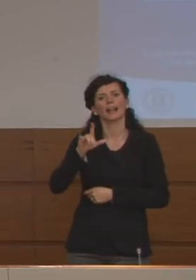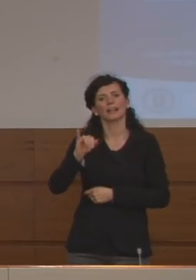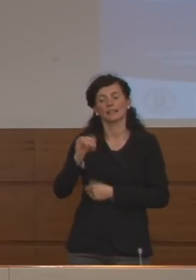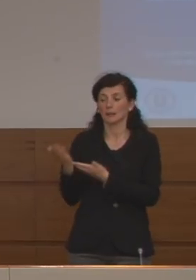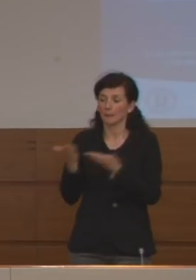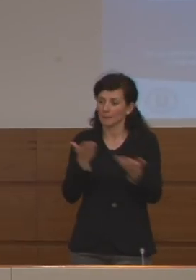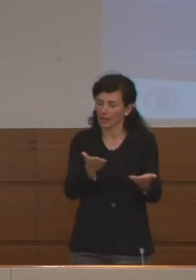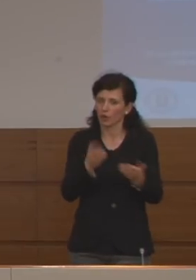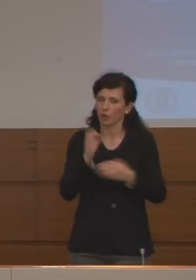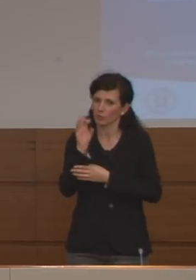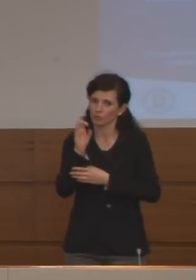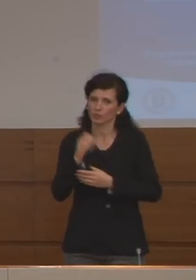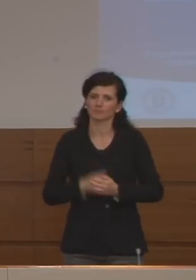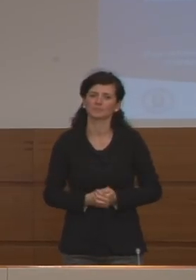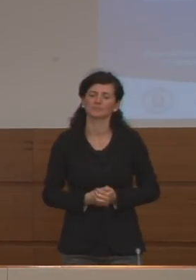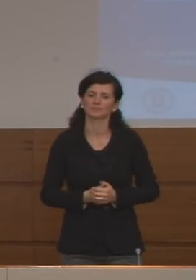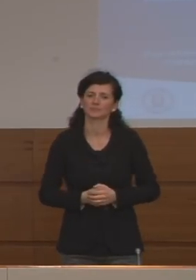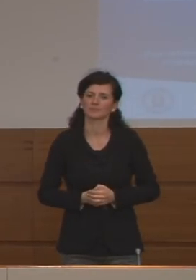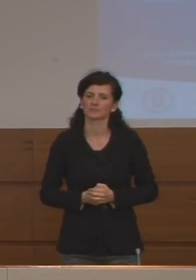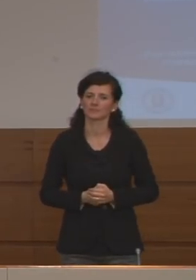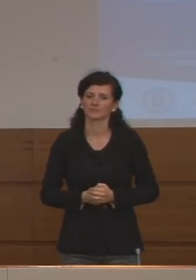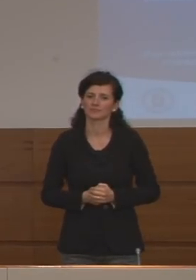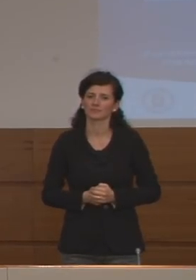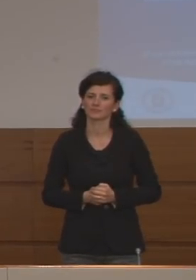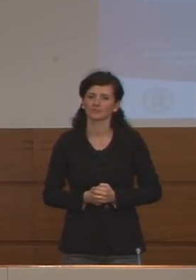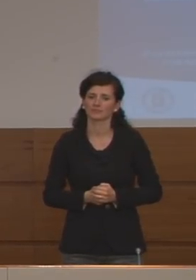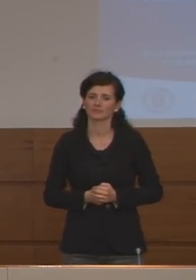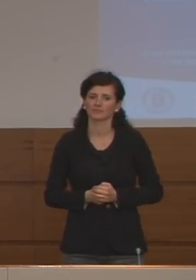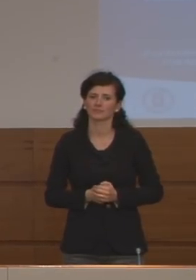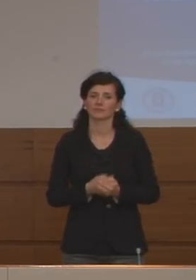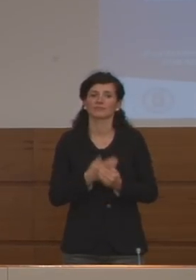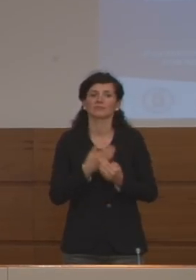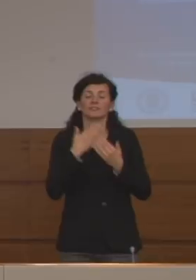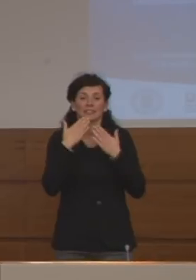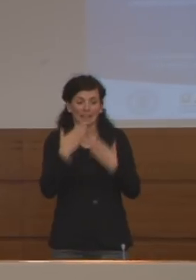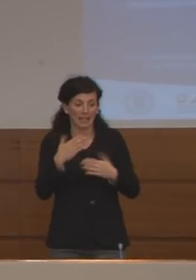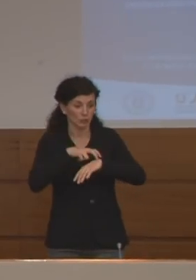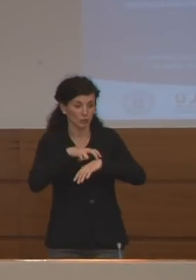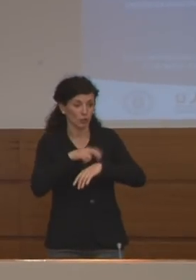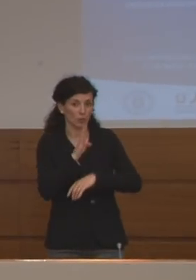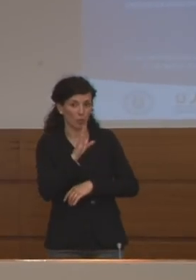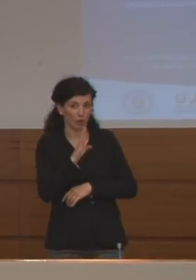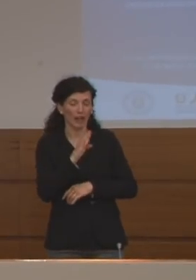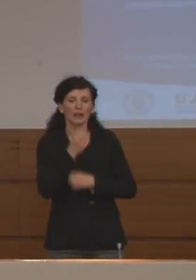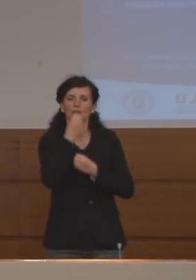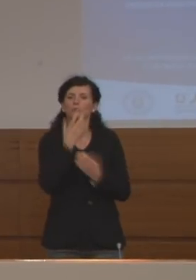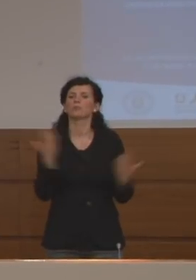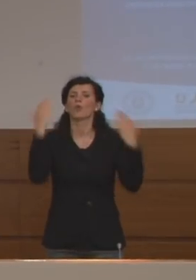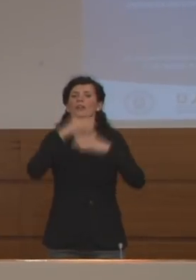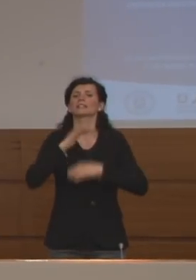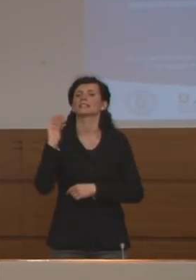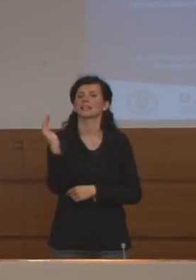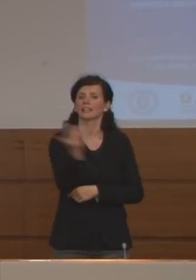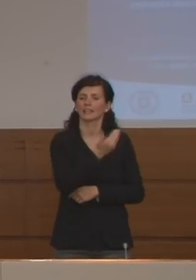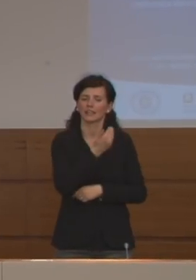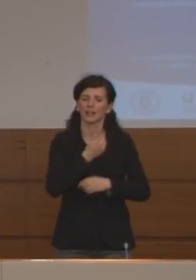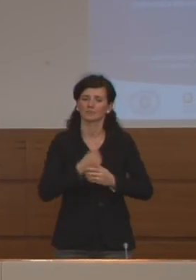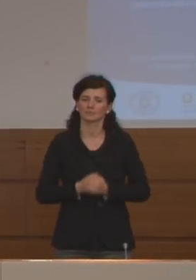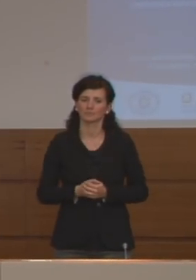Grazie Dottor Borrelli e buonasera a tutti. Parto da qualche ulteriore riflessione